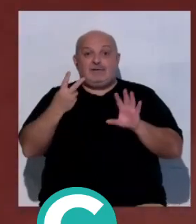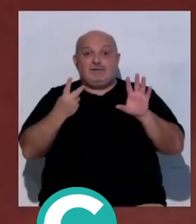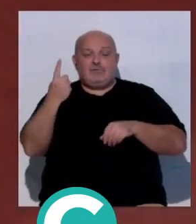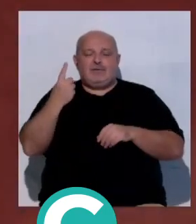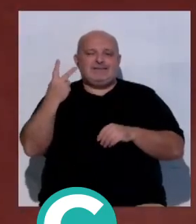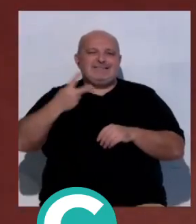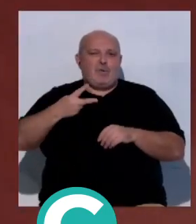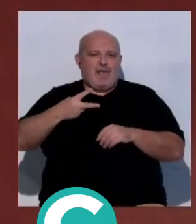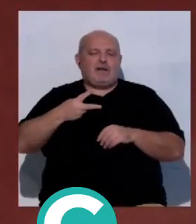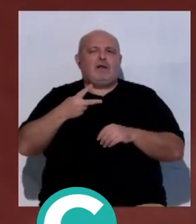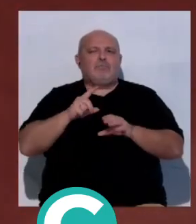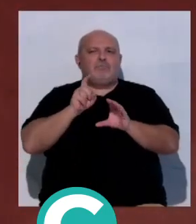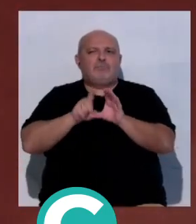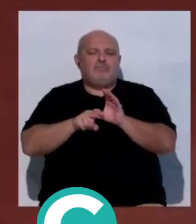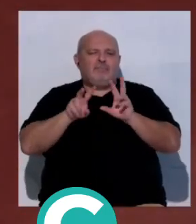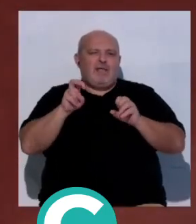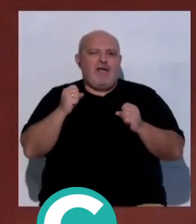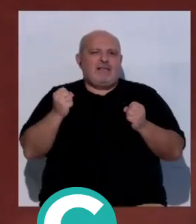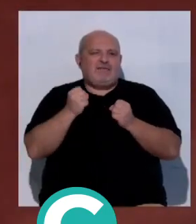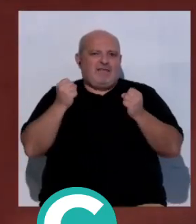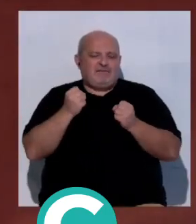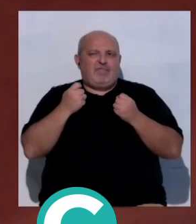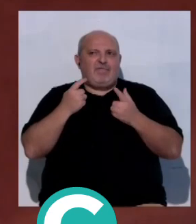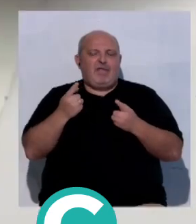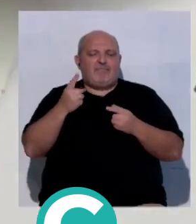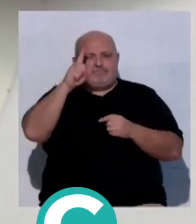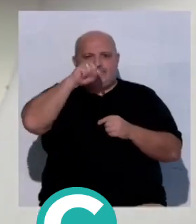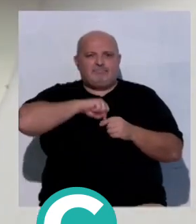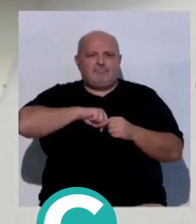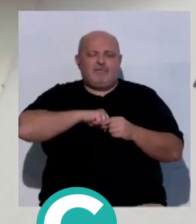secundaria participarán en esta actividad con la que se pretende concienciar de la importancia de